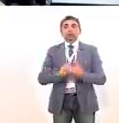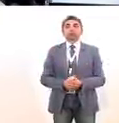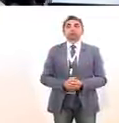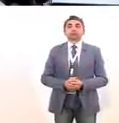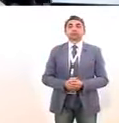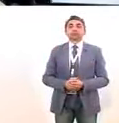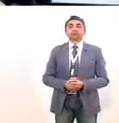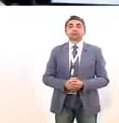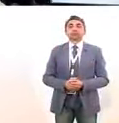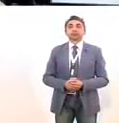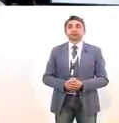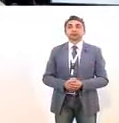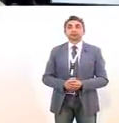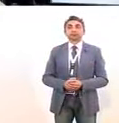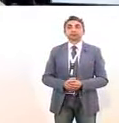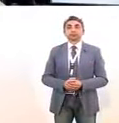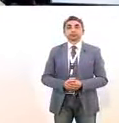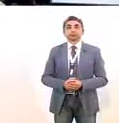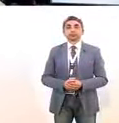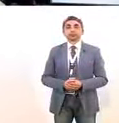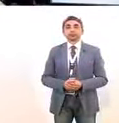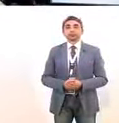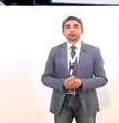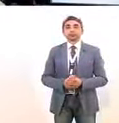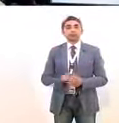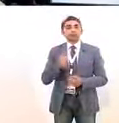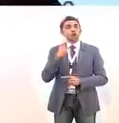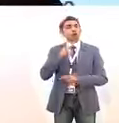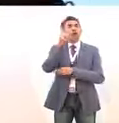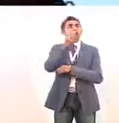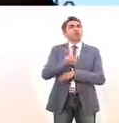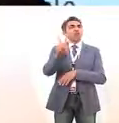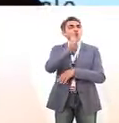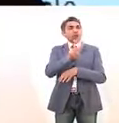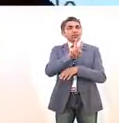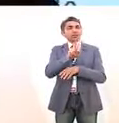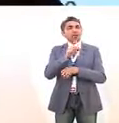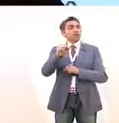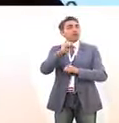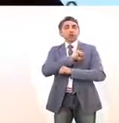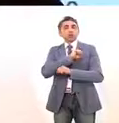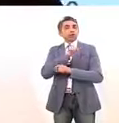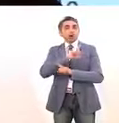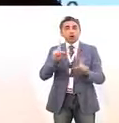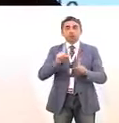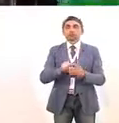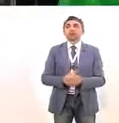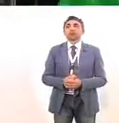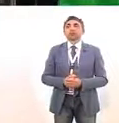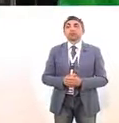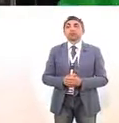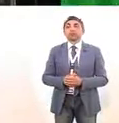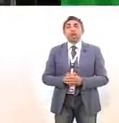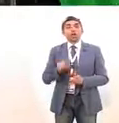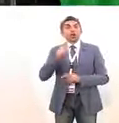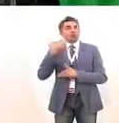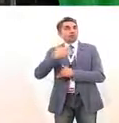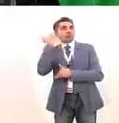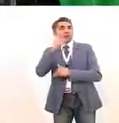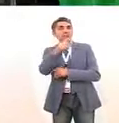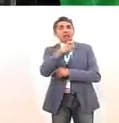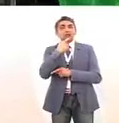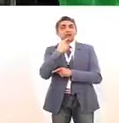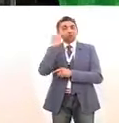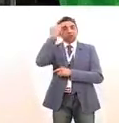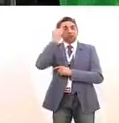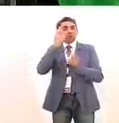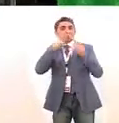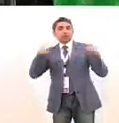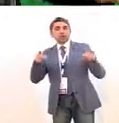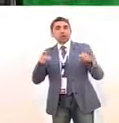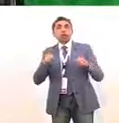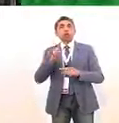Non è violenta la fiducia, non è vigliacco chi non la pensa come te, non è eversiva